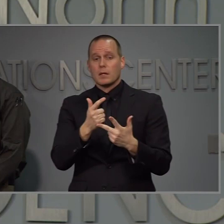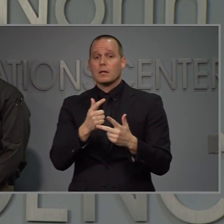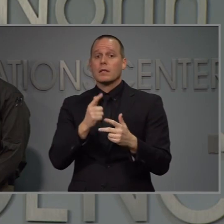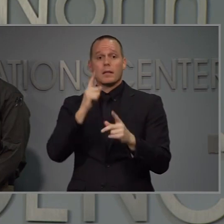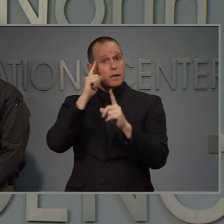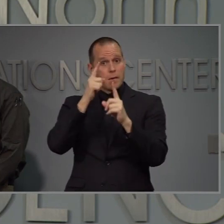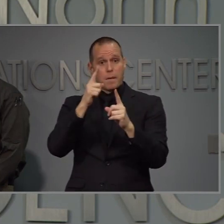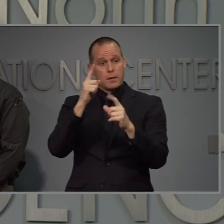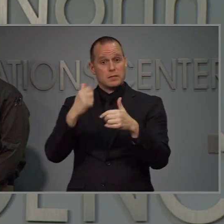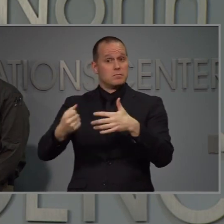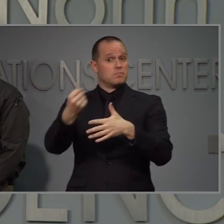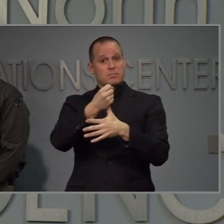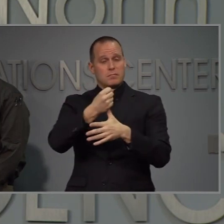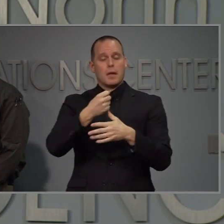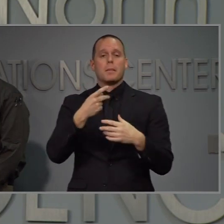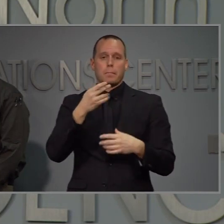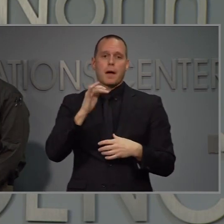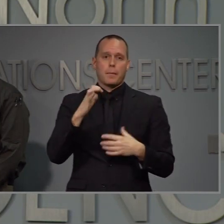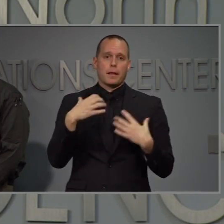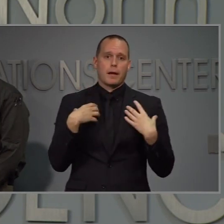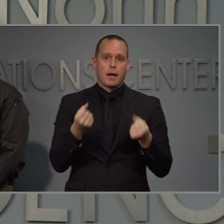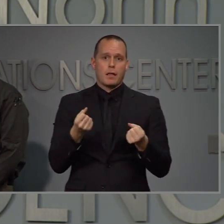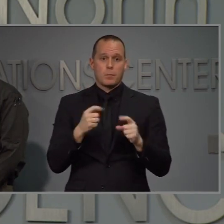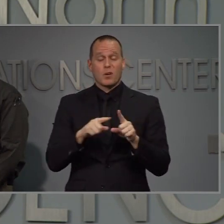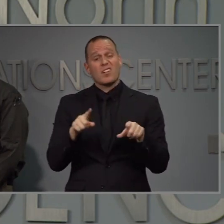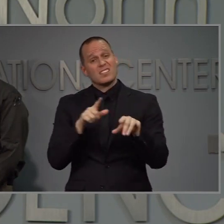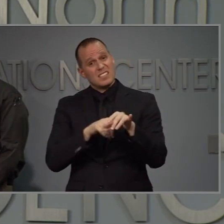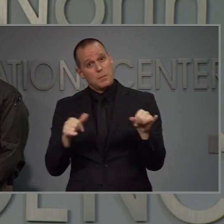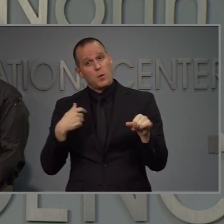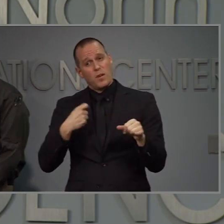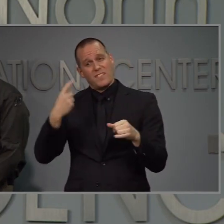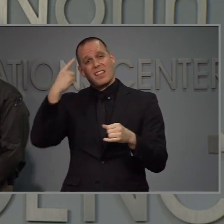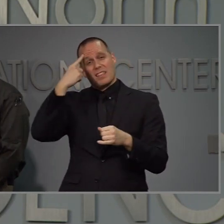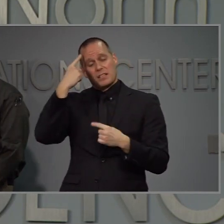Para que tengamos en mente la salud pública, y también